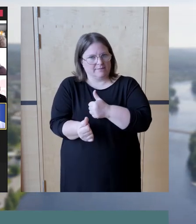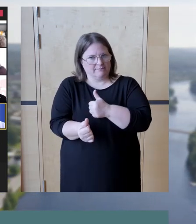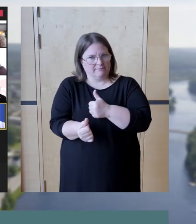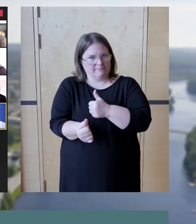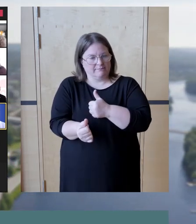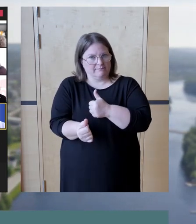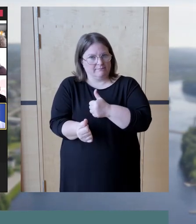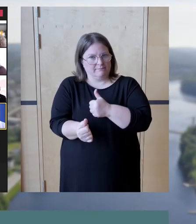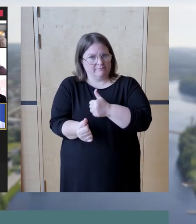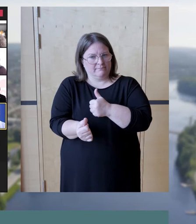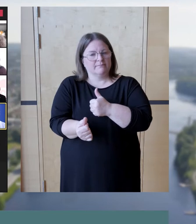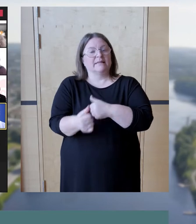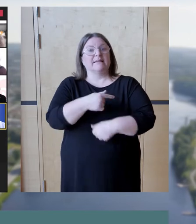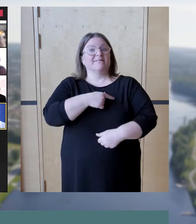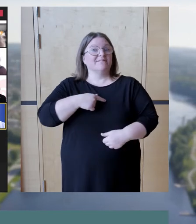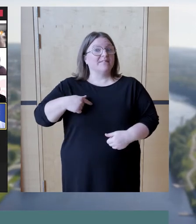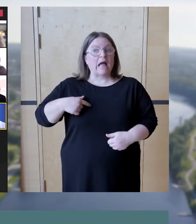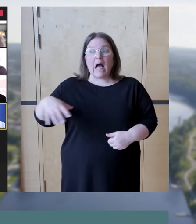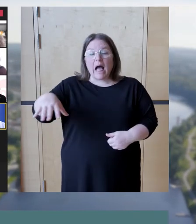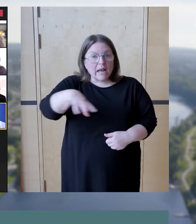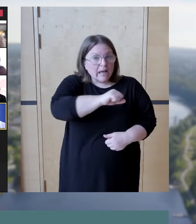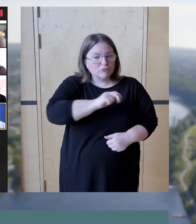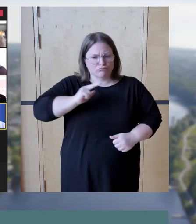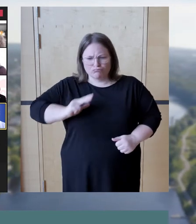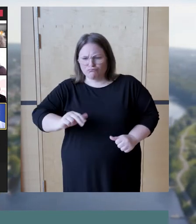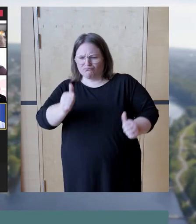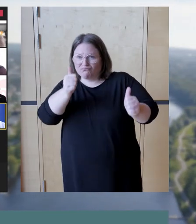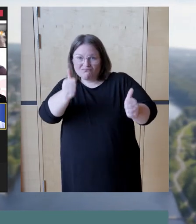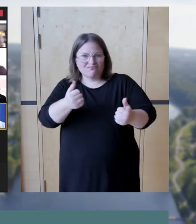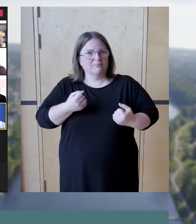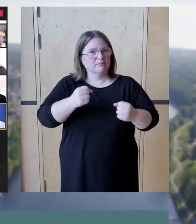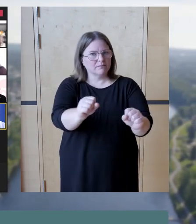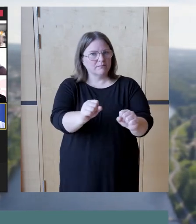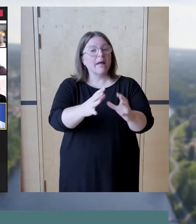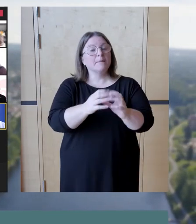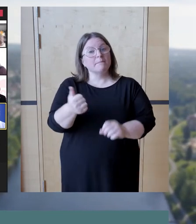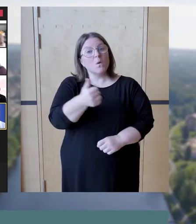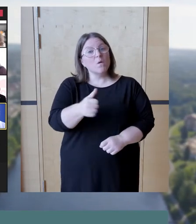Som sagt vi glada ihop att det sätter igång och behovet det går upp och ner prognos